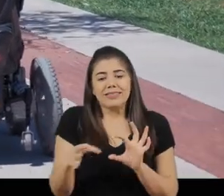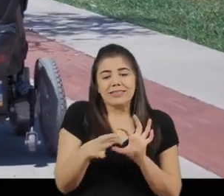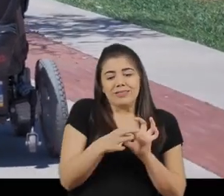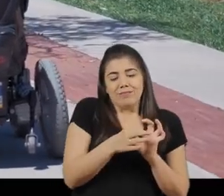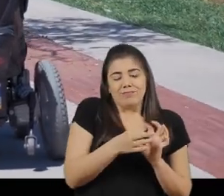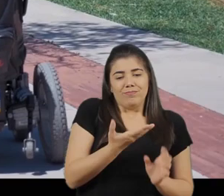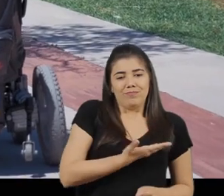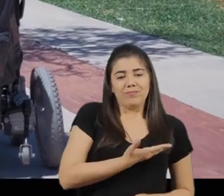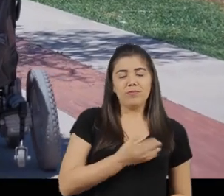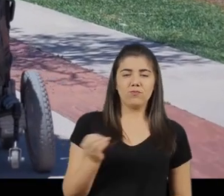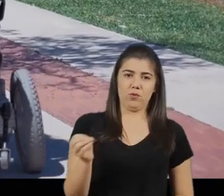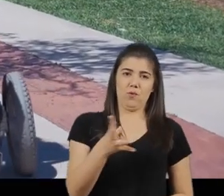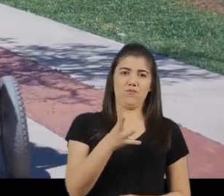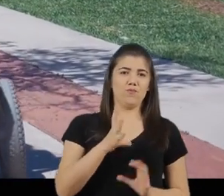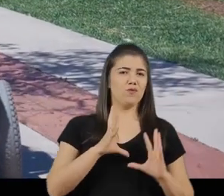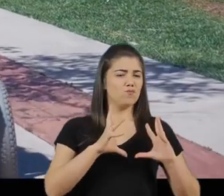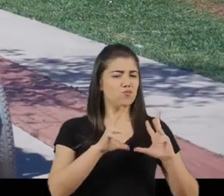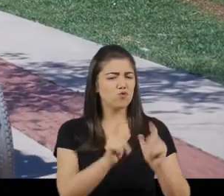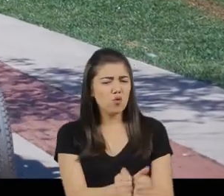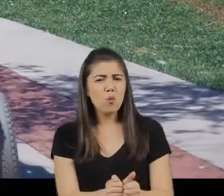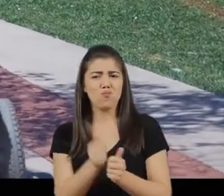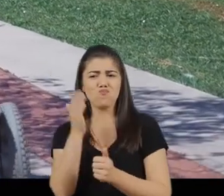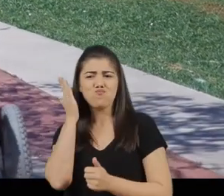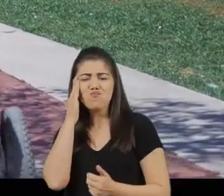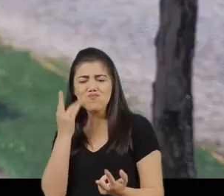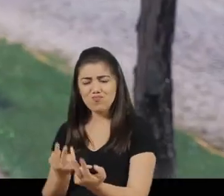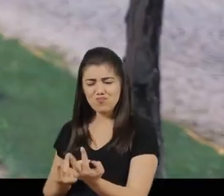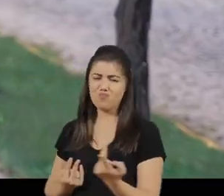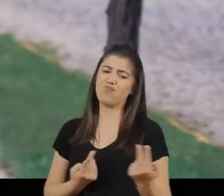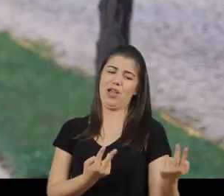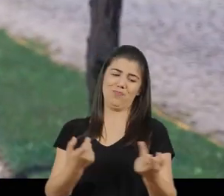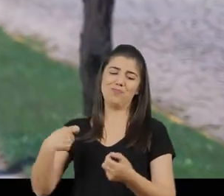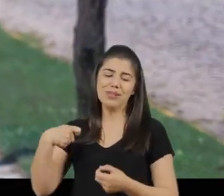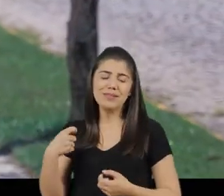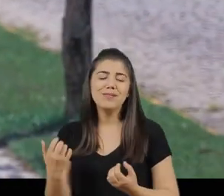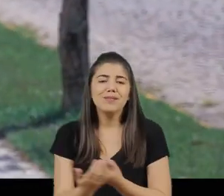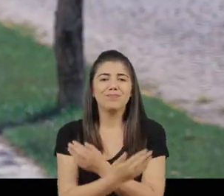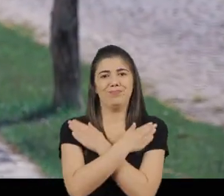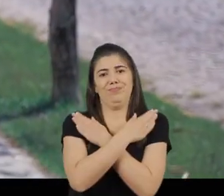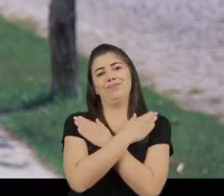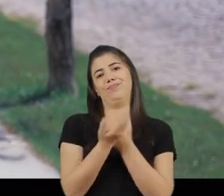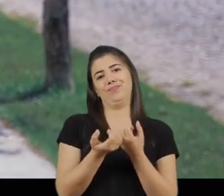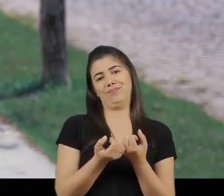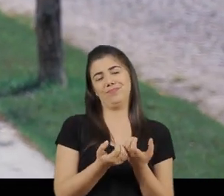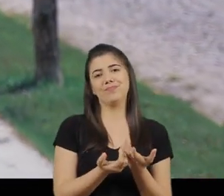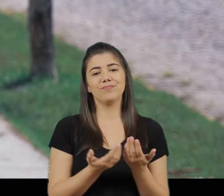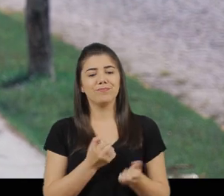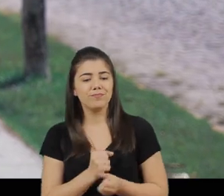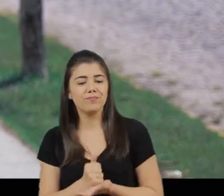tá no mesmo barco, então a gente tem que ser acolhedor uns com os outros.